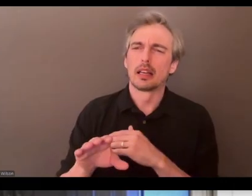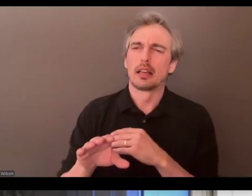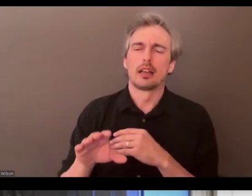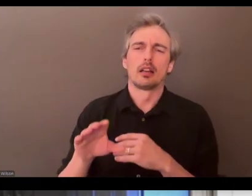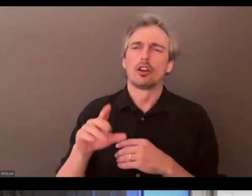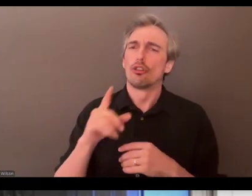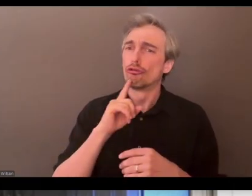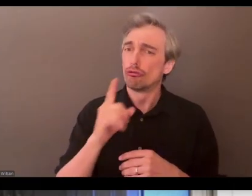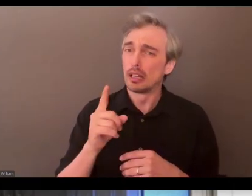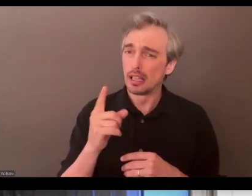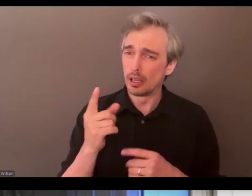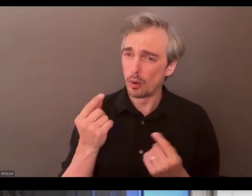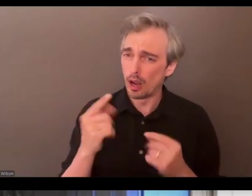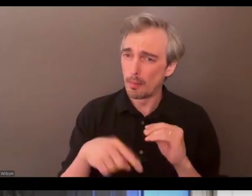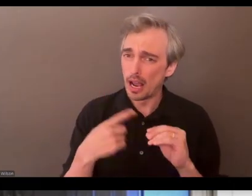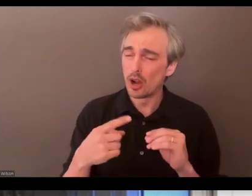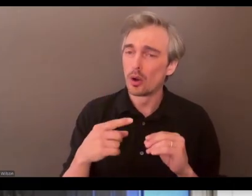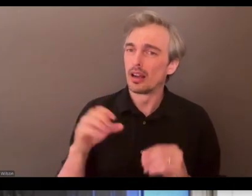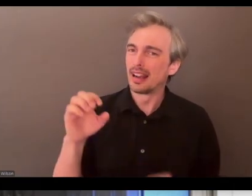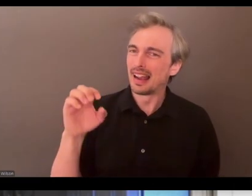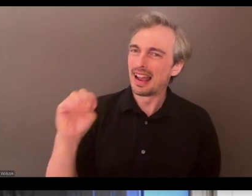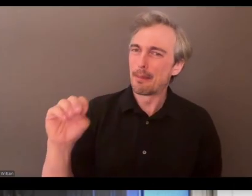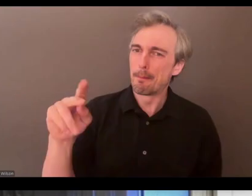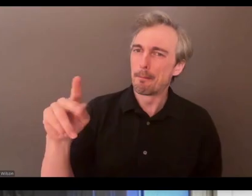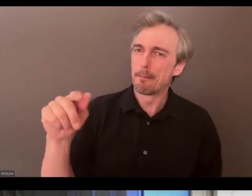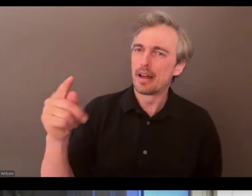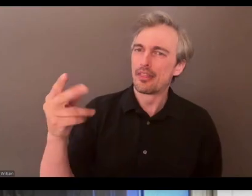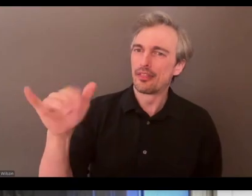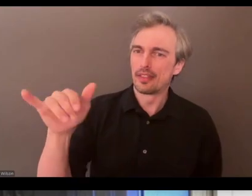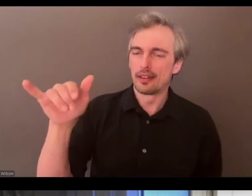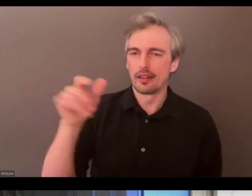わかりますか？ここで重要なのは、人々に関心を持たせることです。